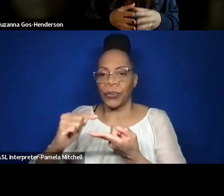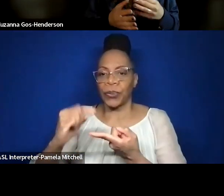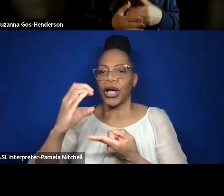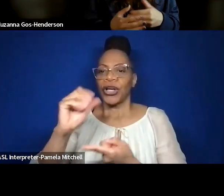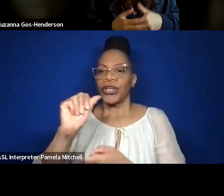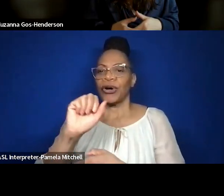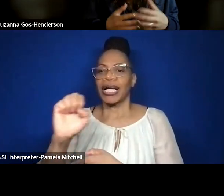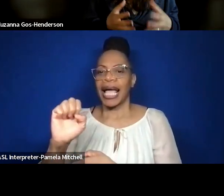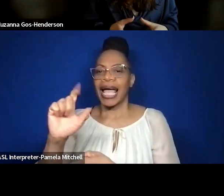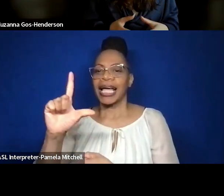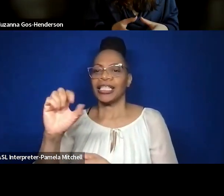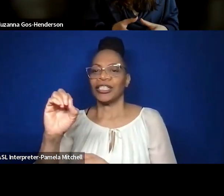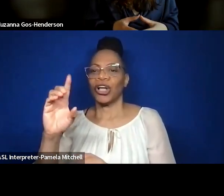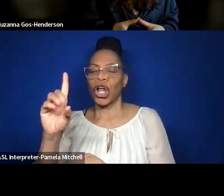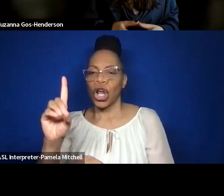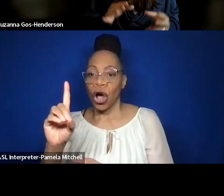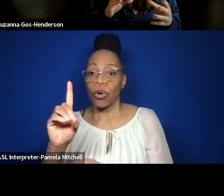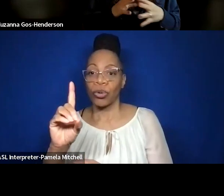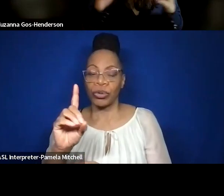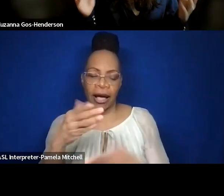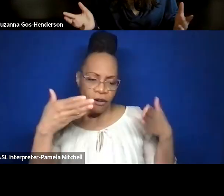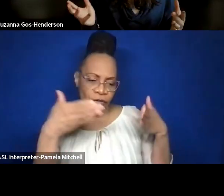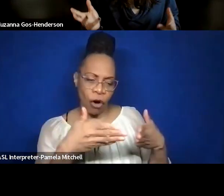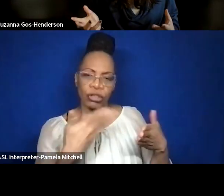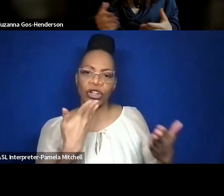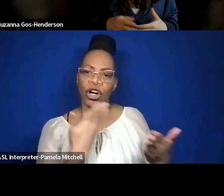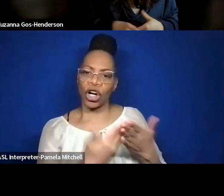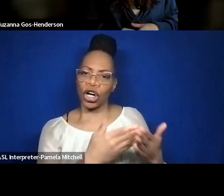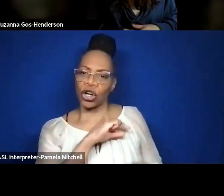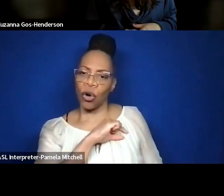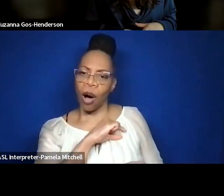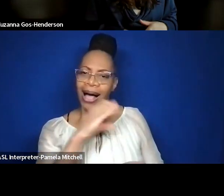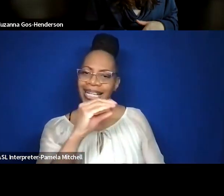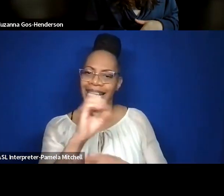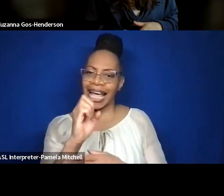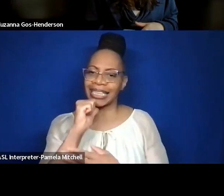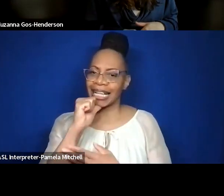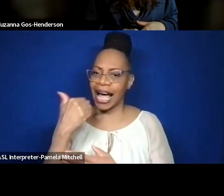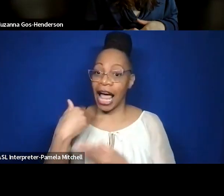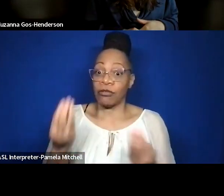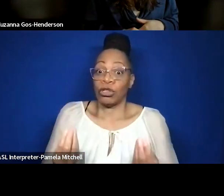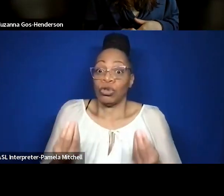y asegurarte de que sea un caso de buena calidad en lugar de intentar manejar demasiados a la vez, eso también puede ayudar.